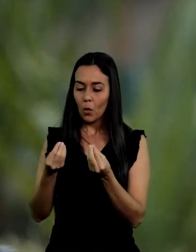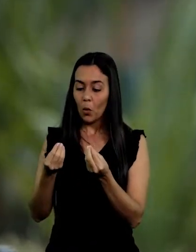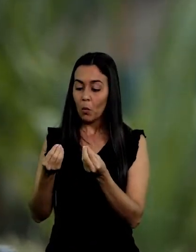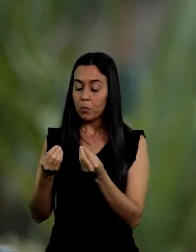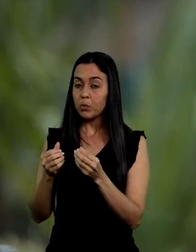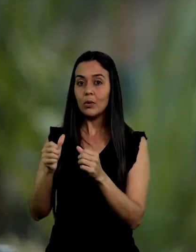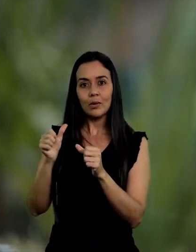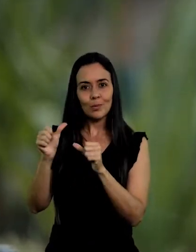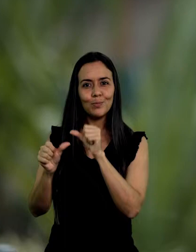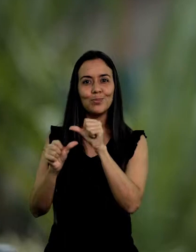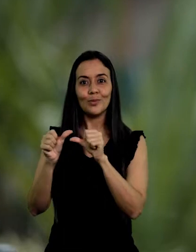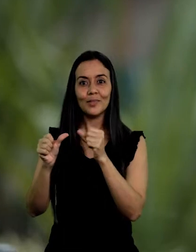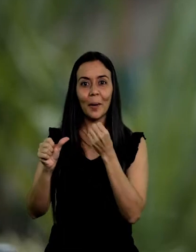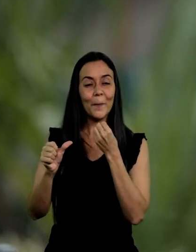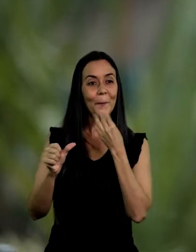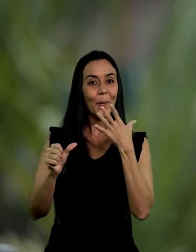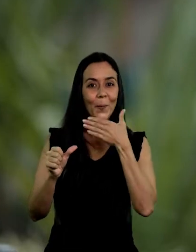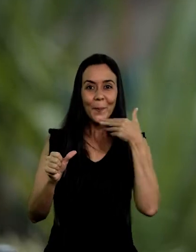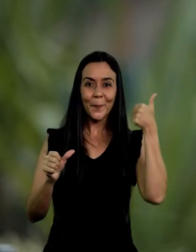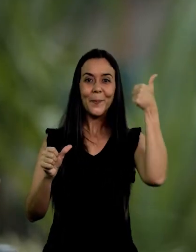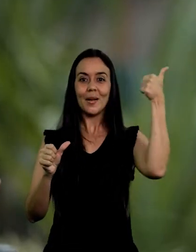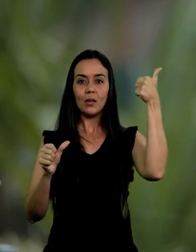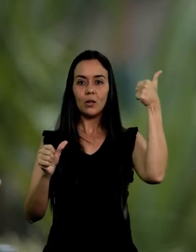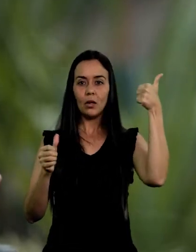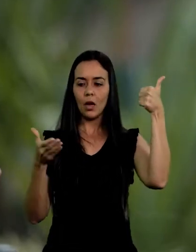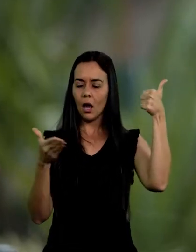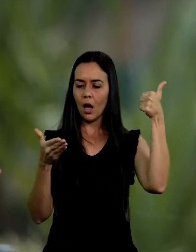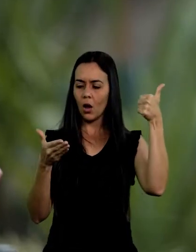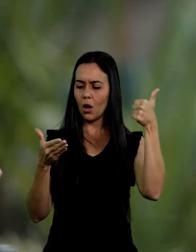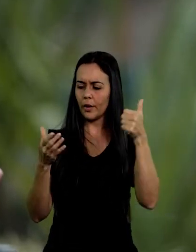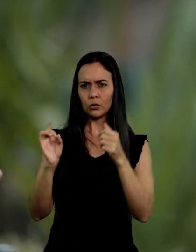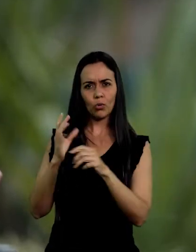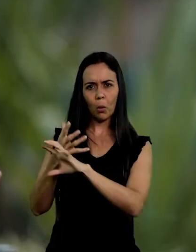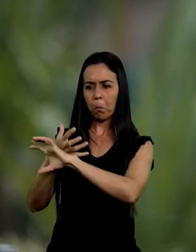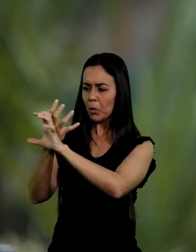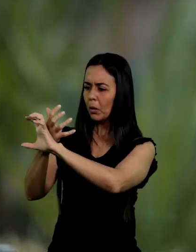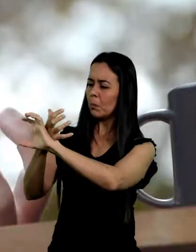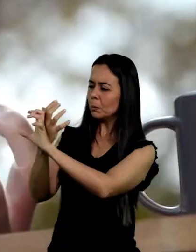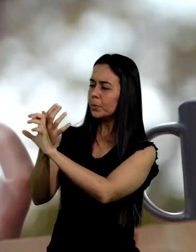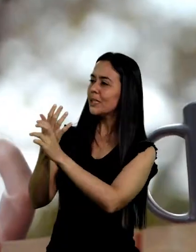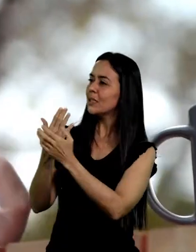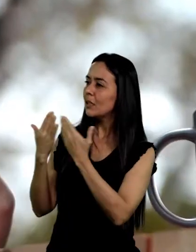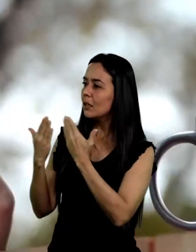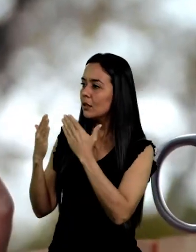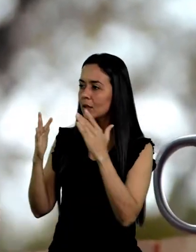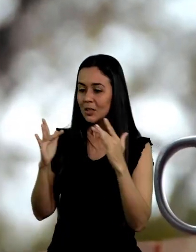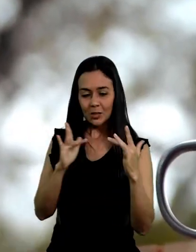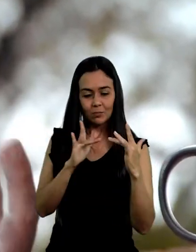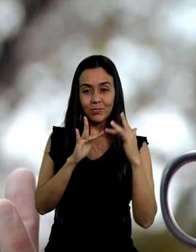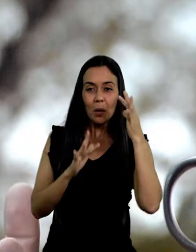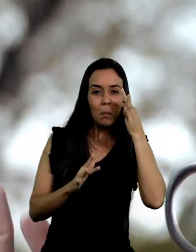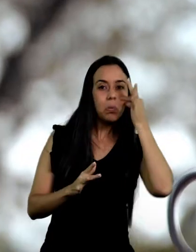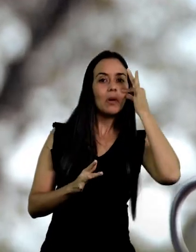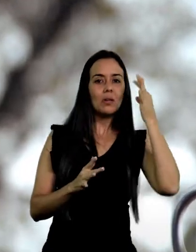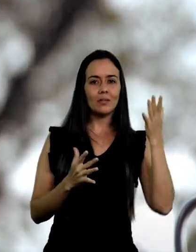mas a gente se acostumou com as relações por vídeo, só que no vídeo, por isso que muitas pessoas relatam essa exaustão,